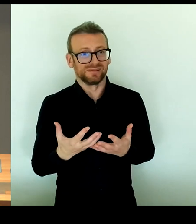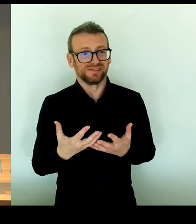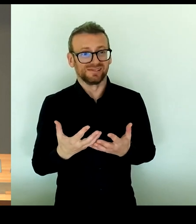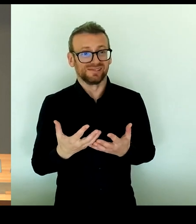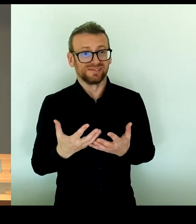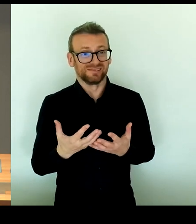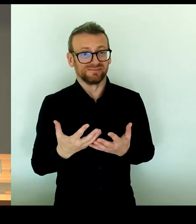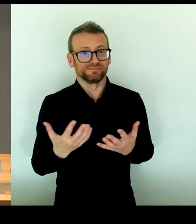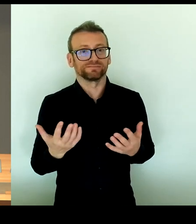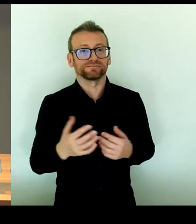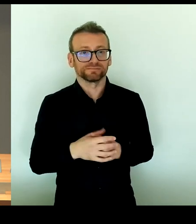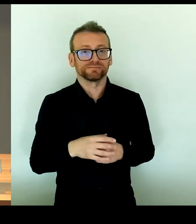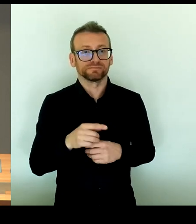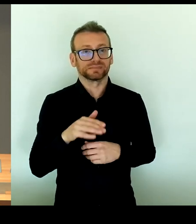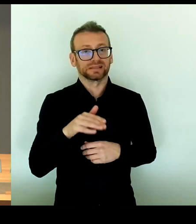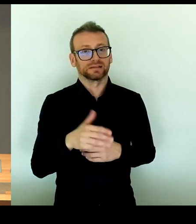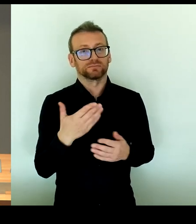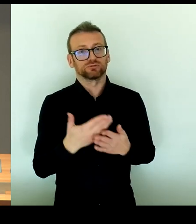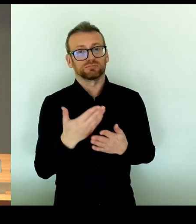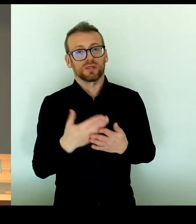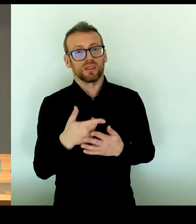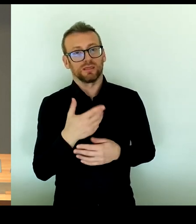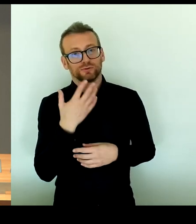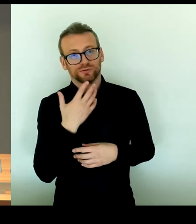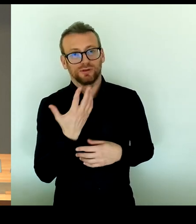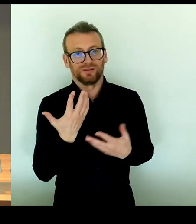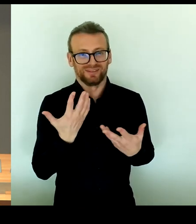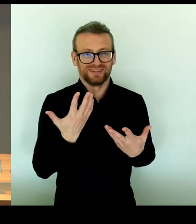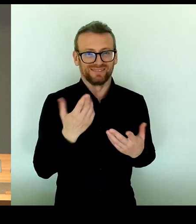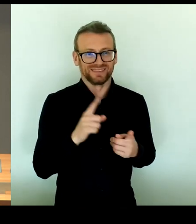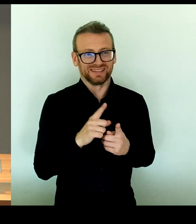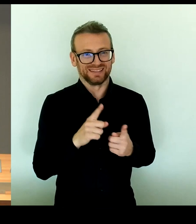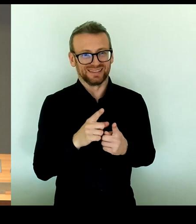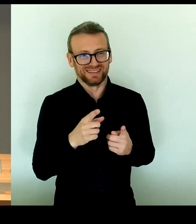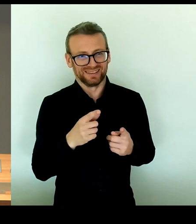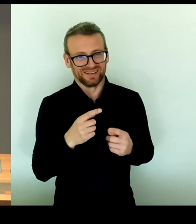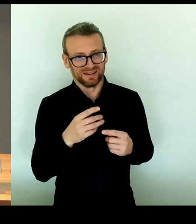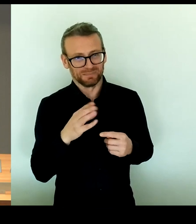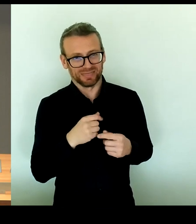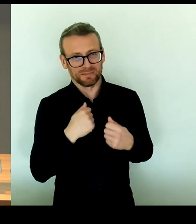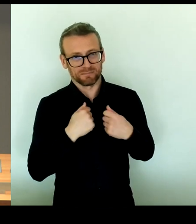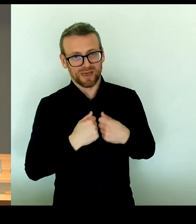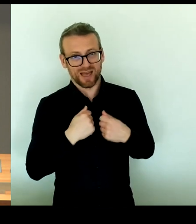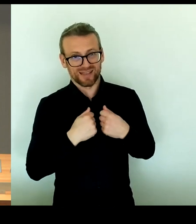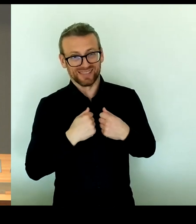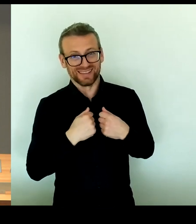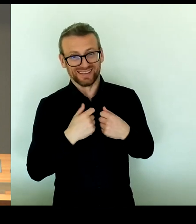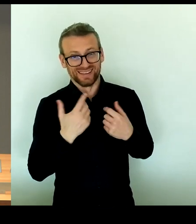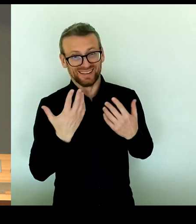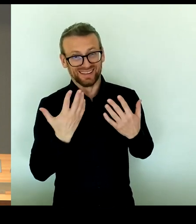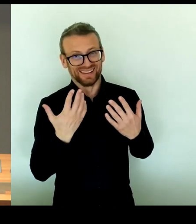und der Fraktion Die linke Drucksache 19/0793. Arbeitsräume für Berliner Künstler:innen retten, stabile Strukturen zur Erschließung